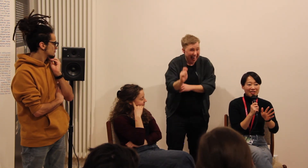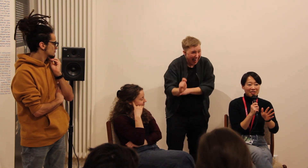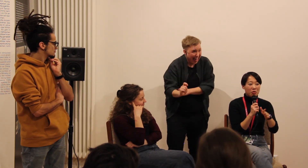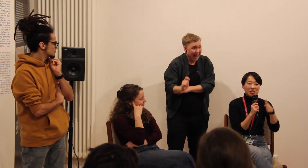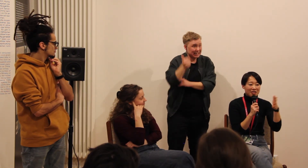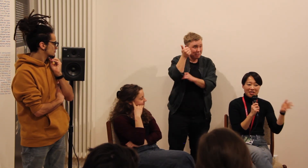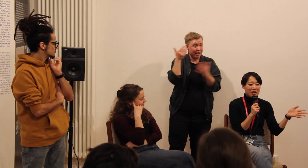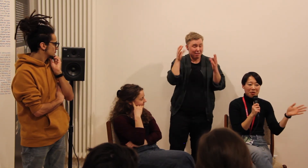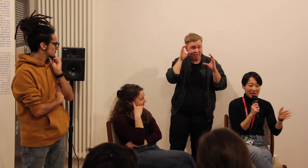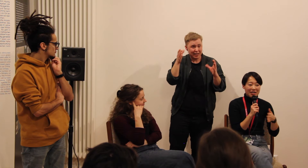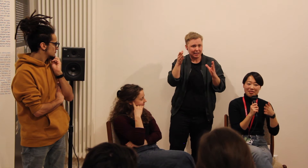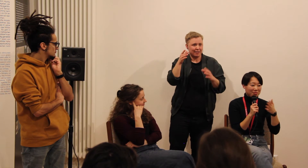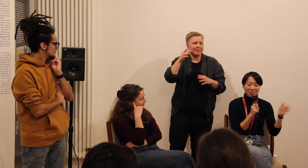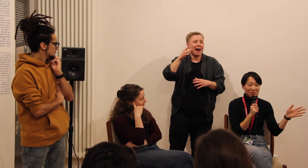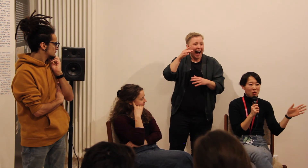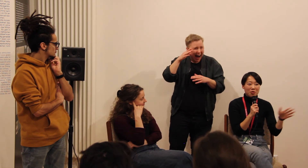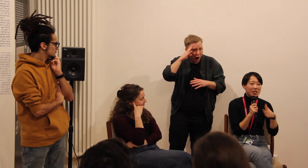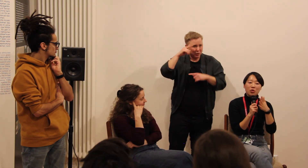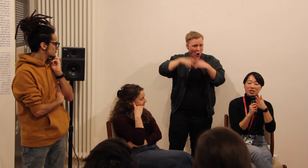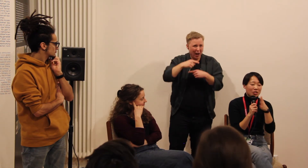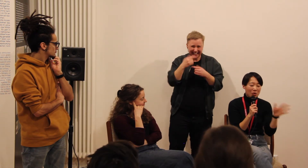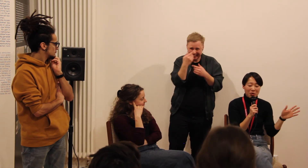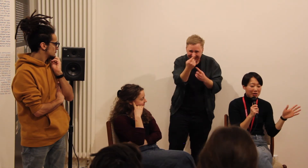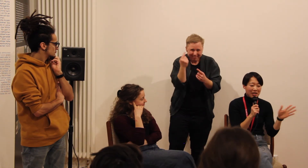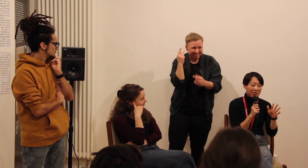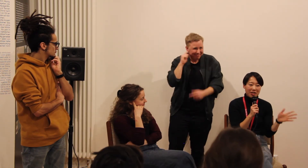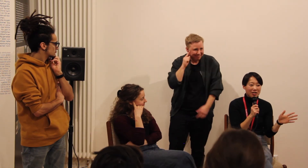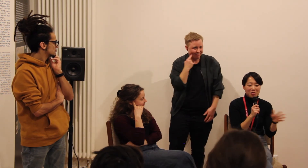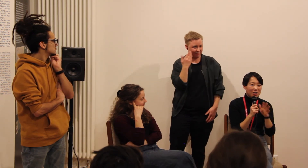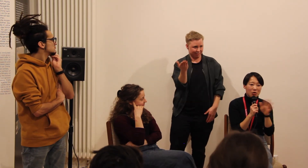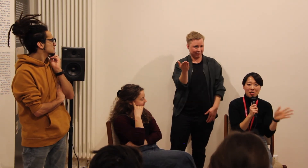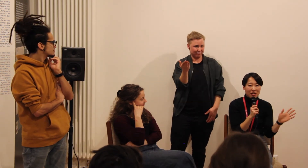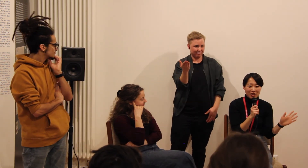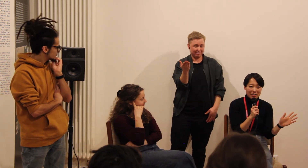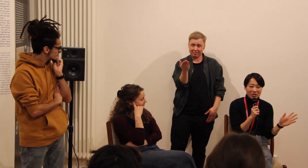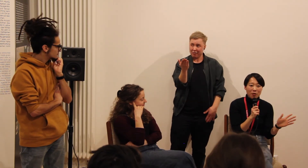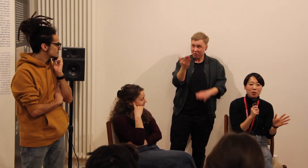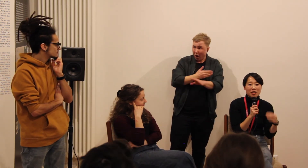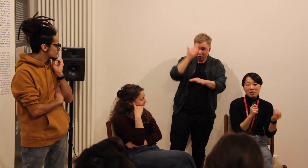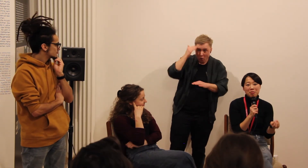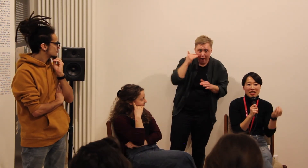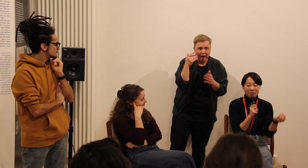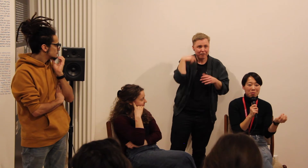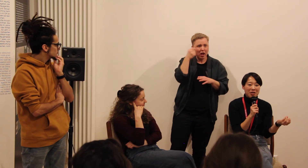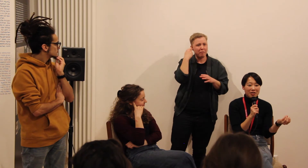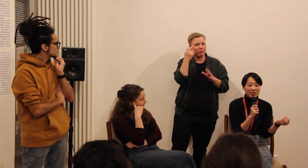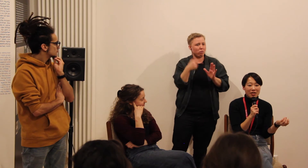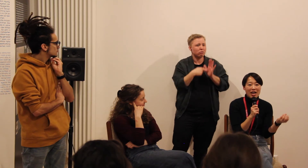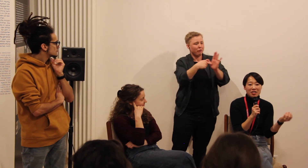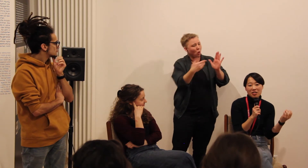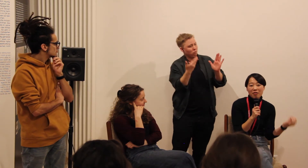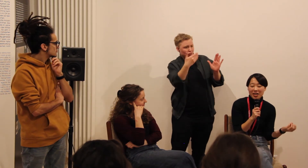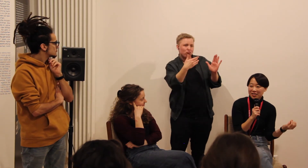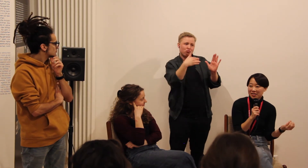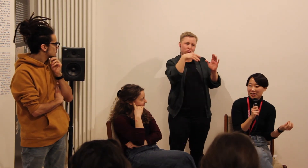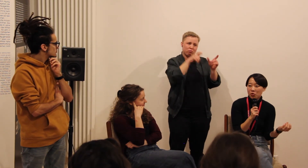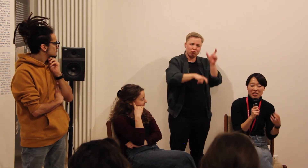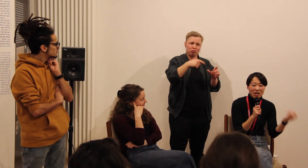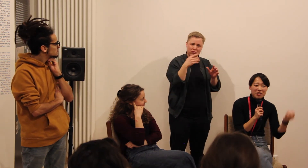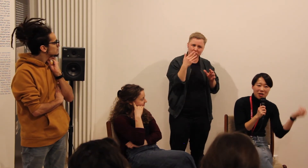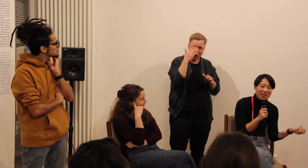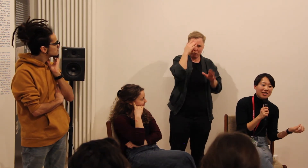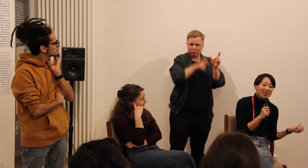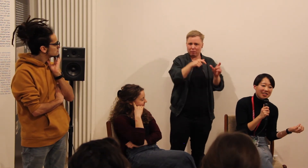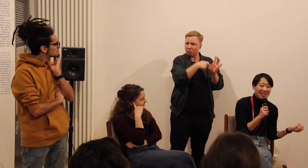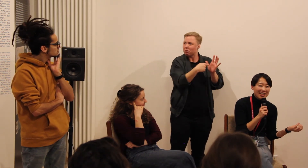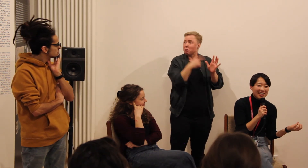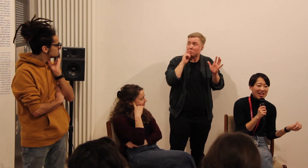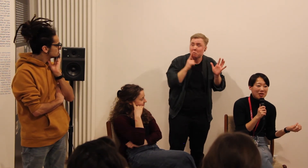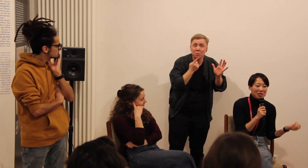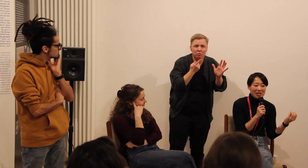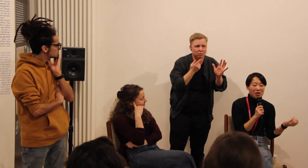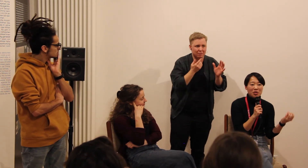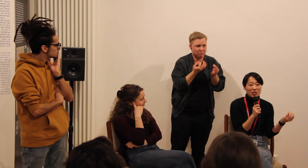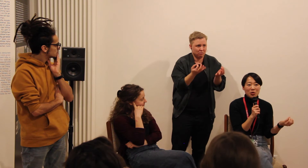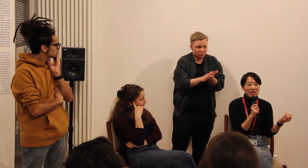In Korea gab es keinen Film oder Inhalte wo die Hauptperson taub war. Natürlich spielen manchmal Taube mit.